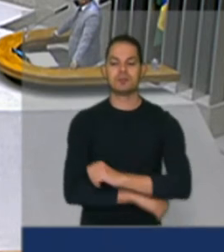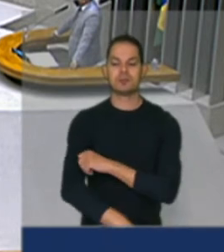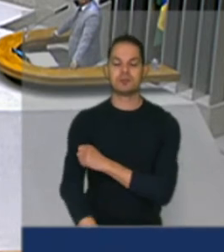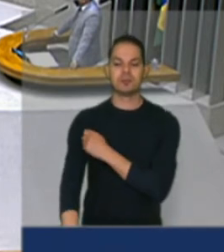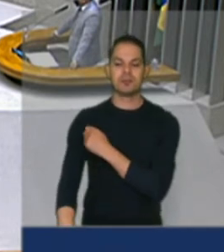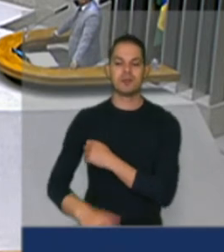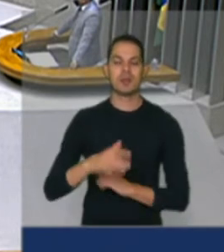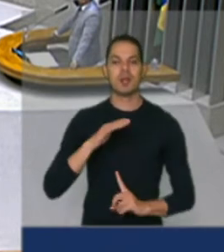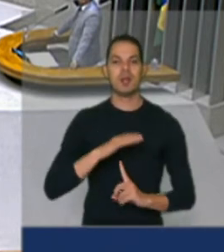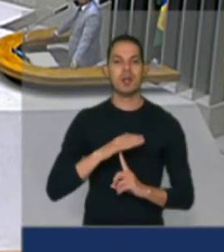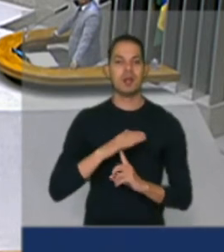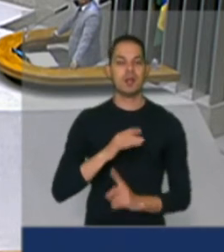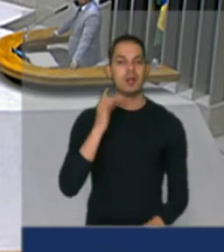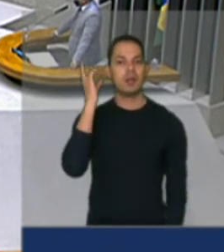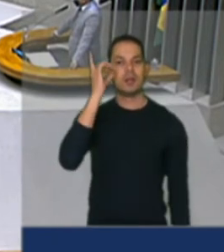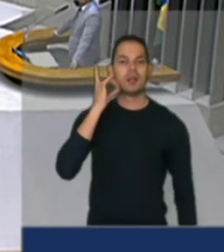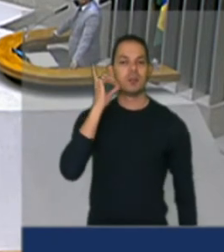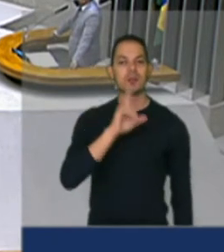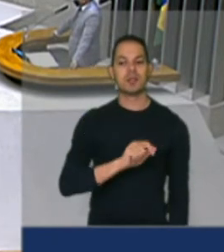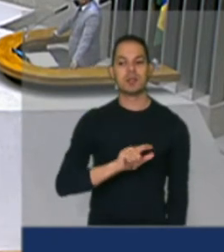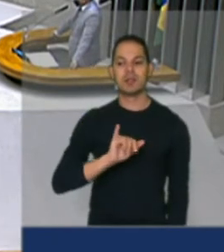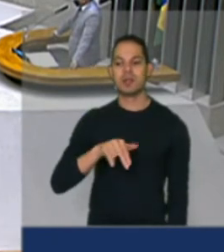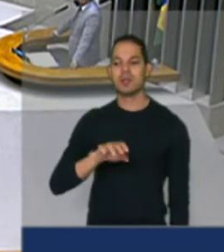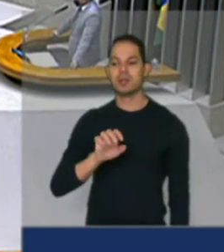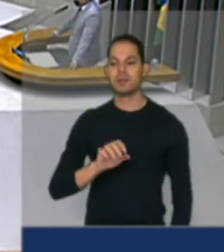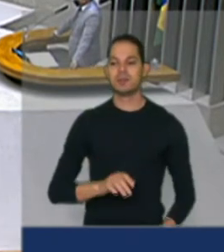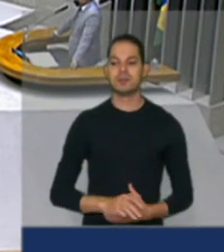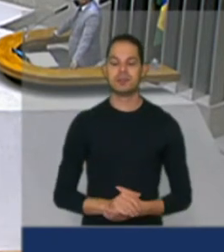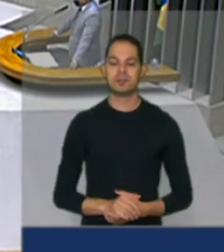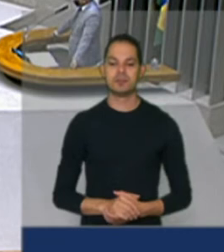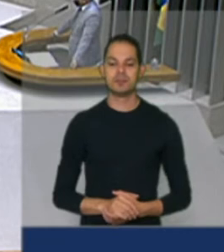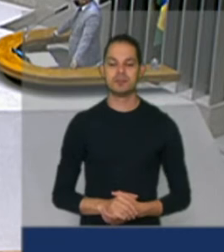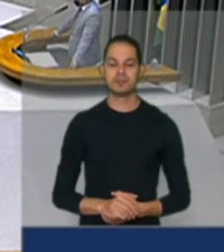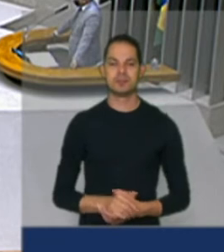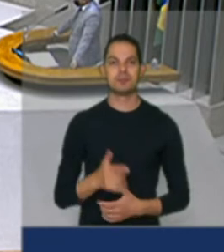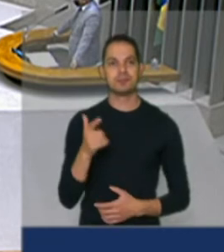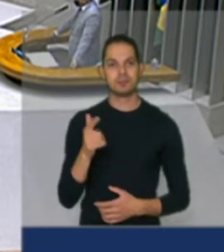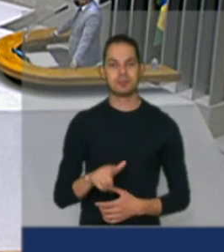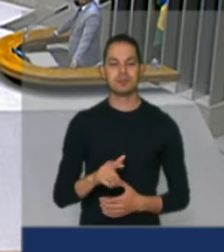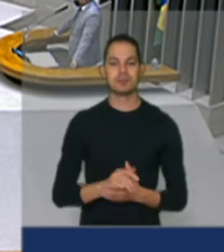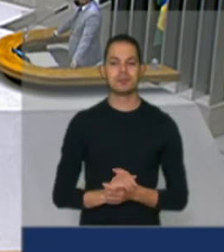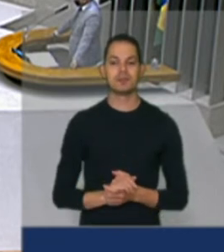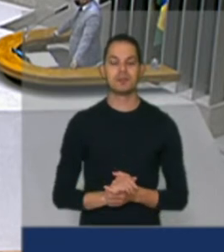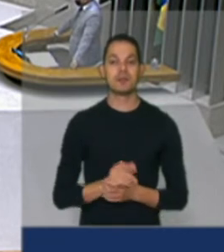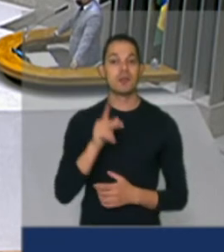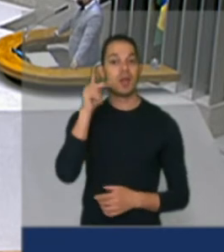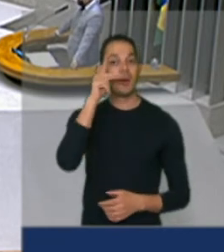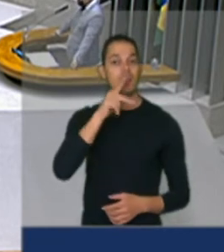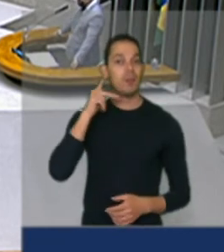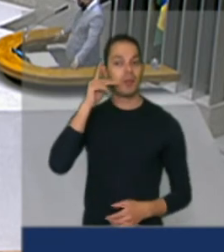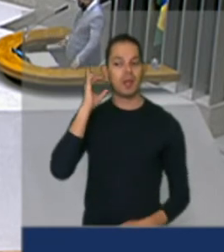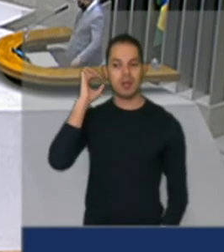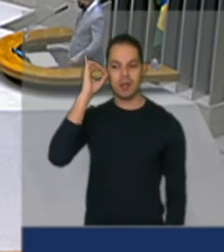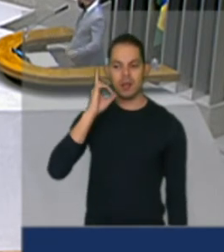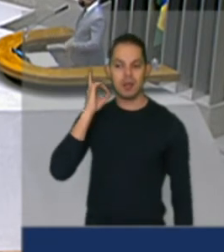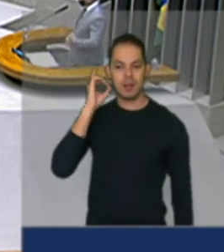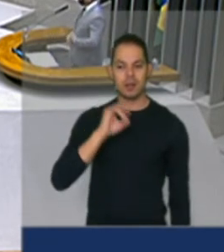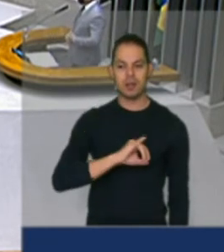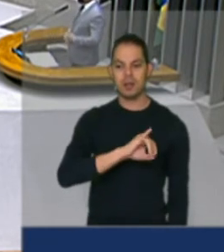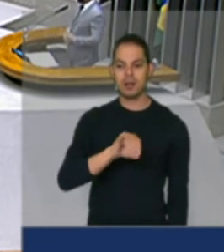A DEPUTADA ALINE. VAMOS ENTÃO AGORA UM POUQUINHO MAIS LONGE VAMOS É PARAÍBA COM O DEPUTADO JULIAN LEMOS, LOGO DEPOIS O DEPUTADO OTÁVIO